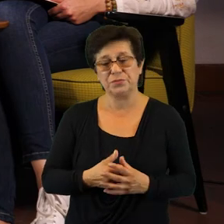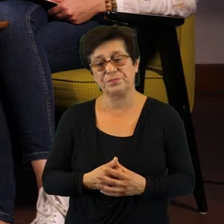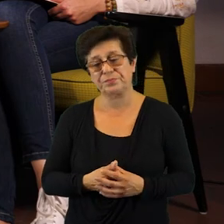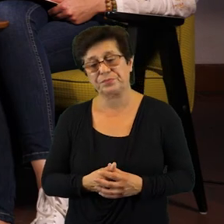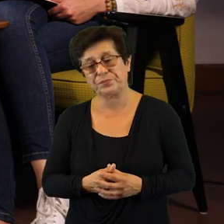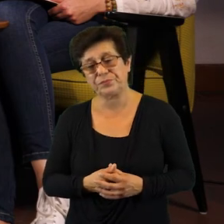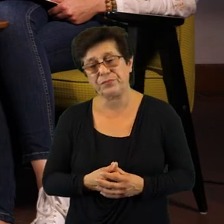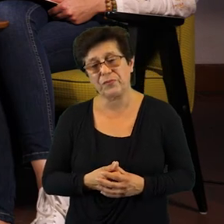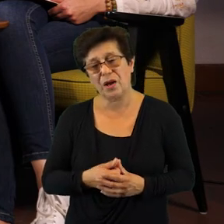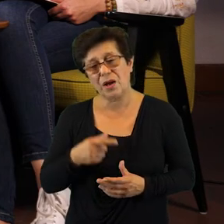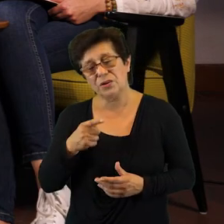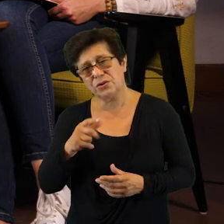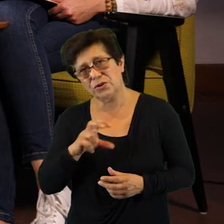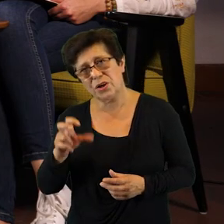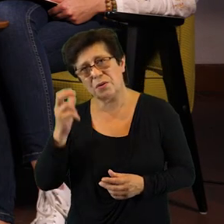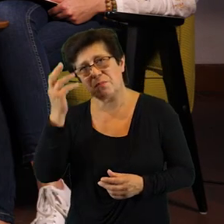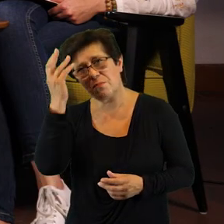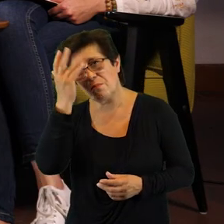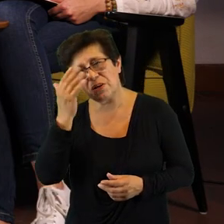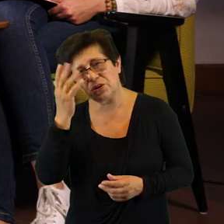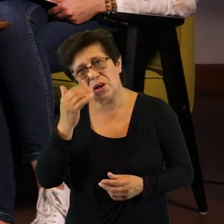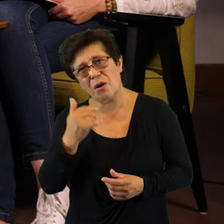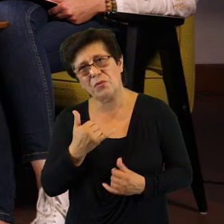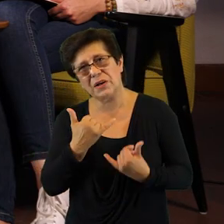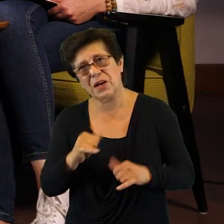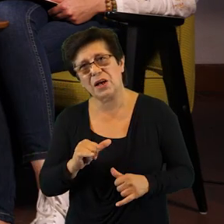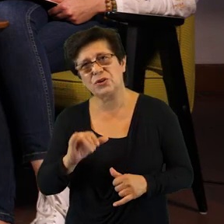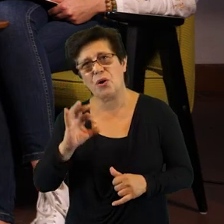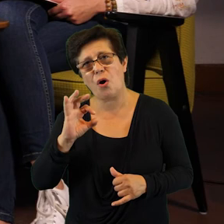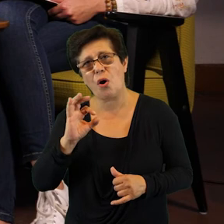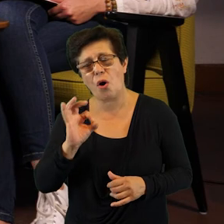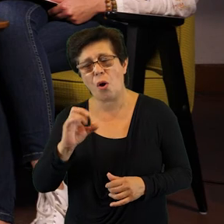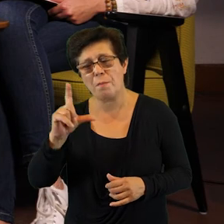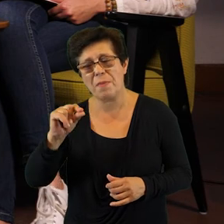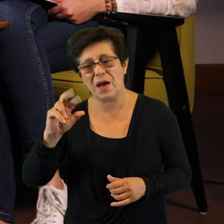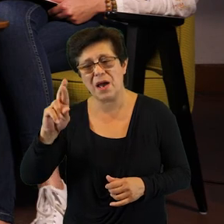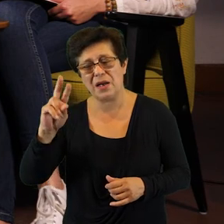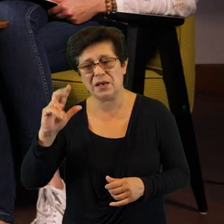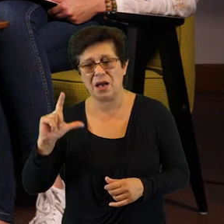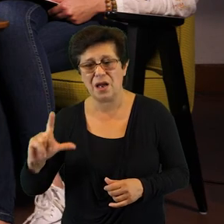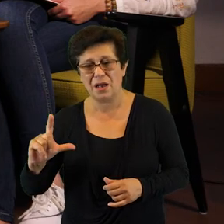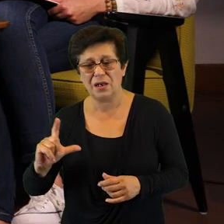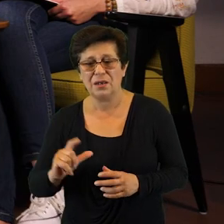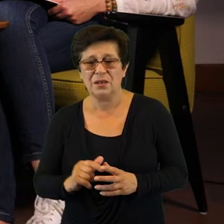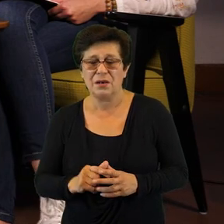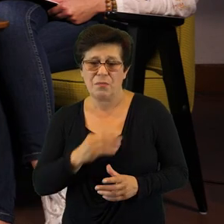Czy miał złudzenia co do PRL-u? Tak jak powiedziałam, dla mnie Słonimski i jego biografia